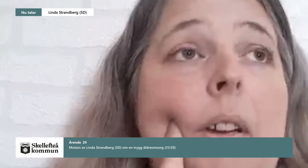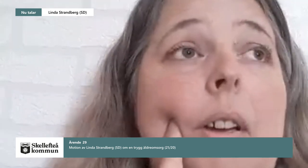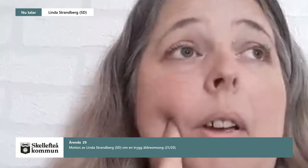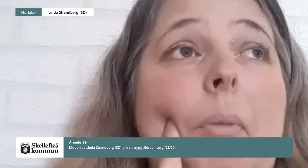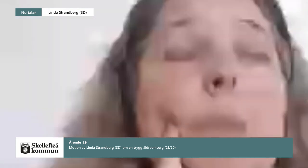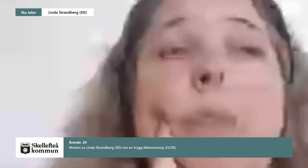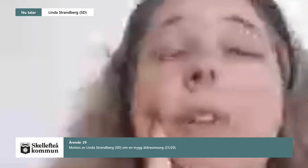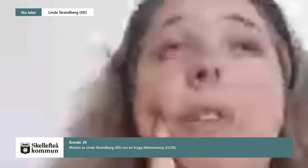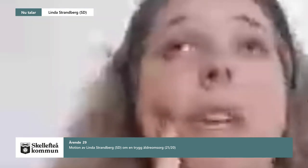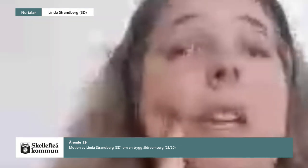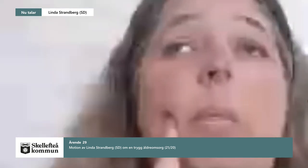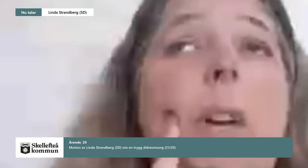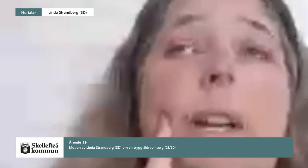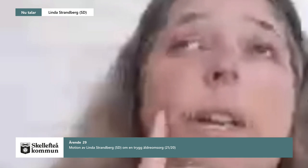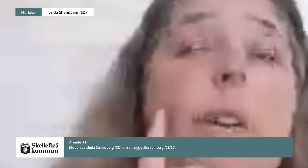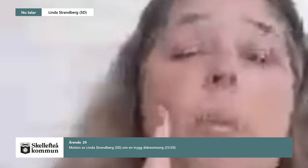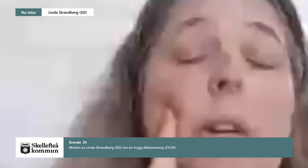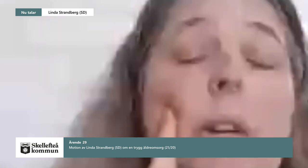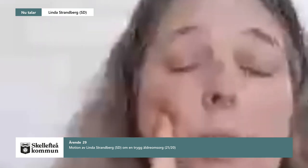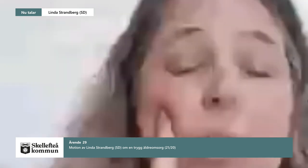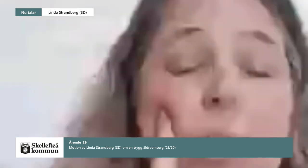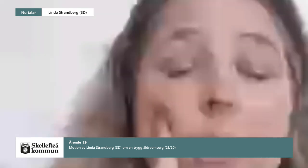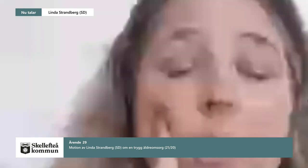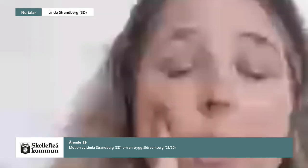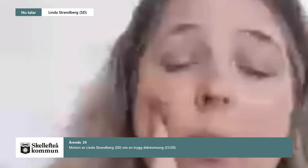Men det finns jättemånga andra jobb man kan söka när man har